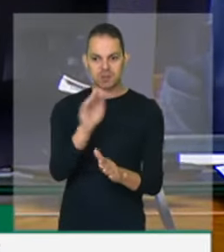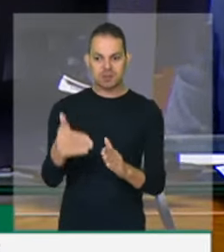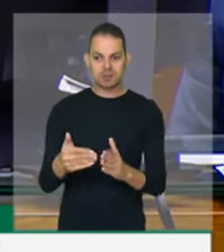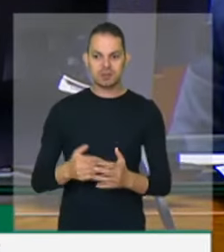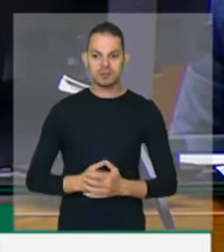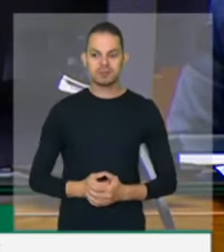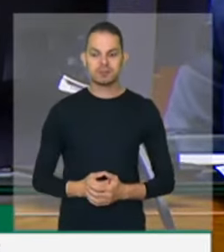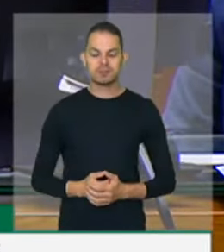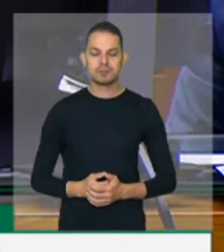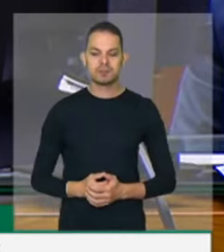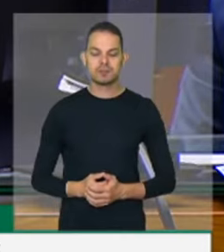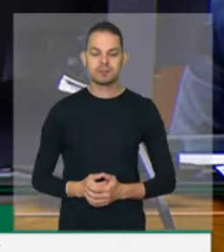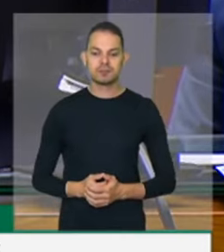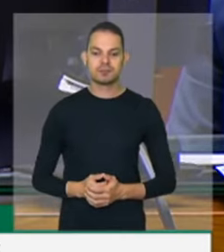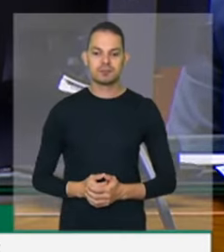ORIENTA O DEM? COMO ORIENTA